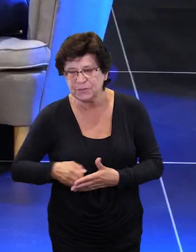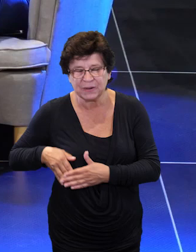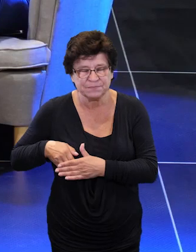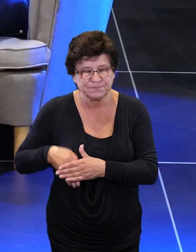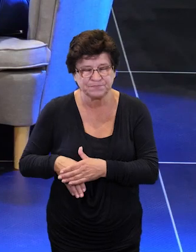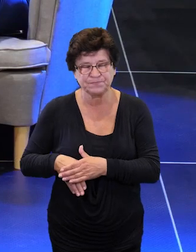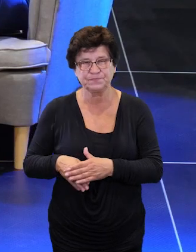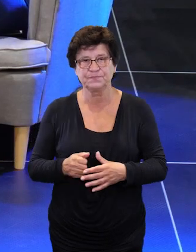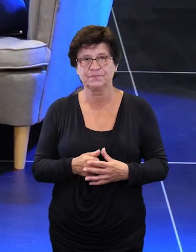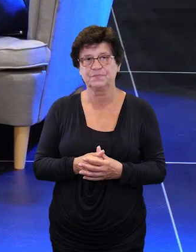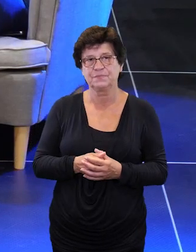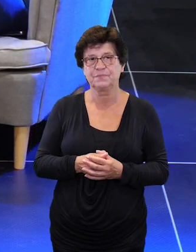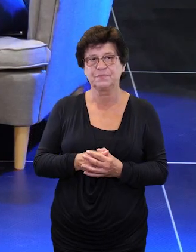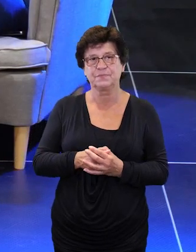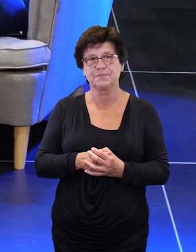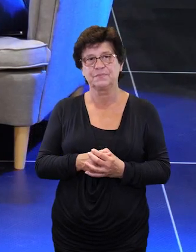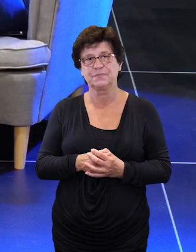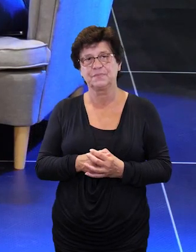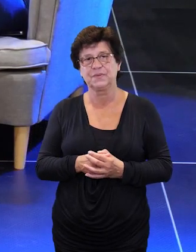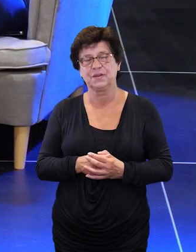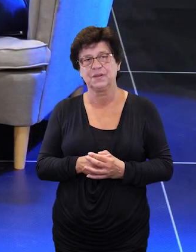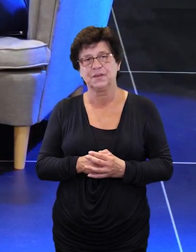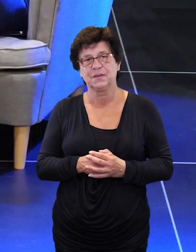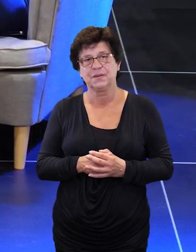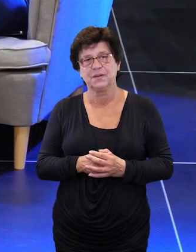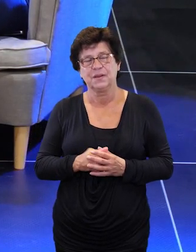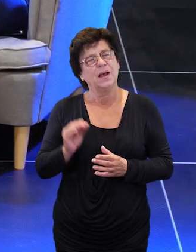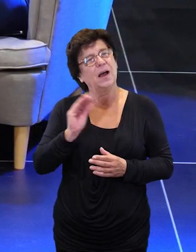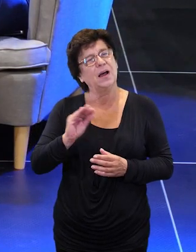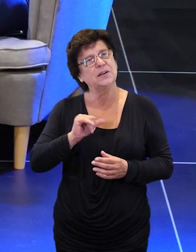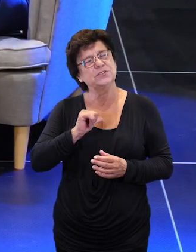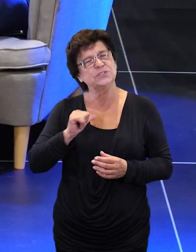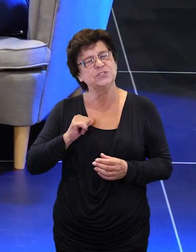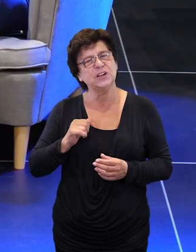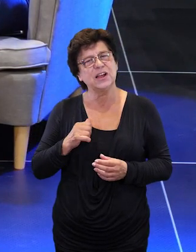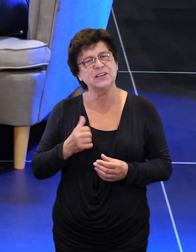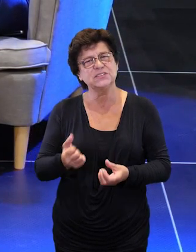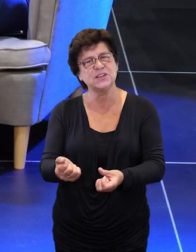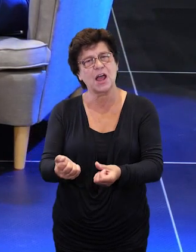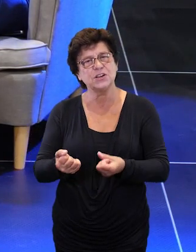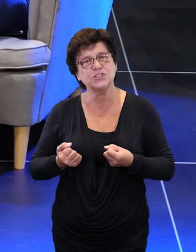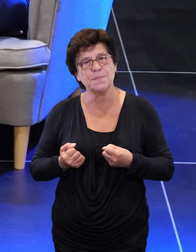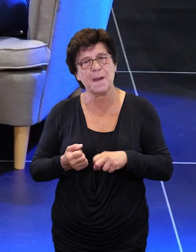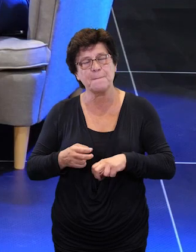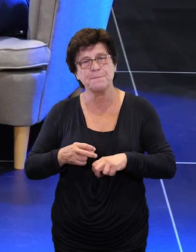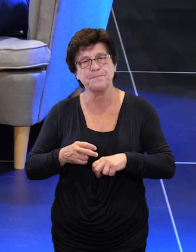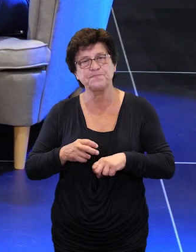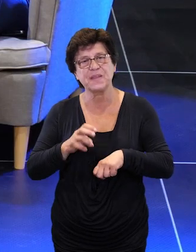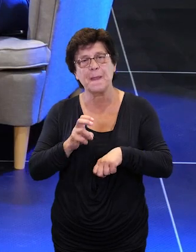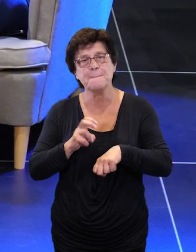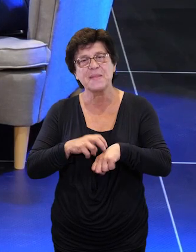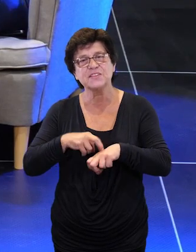Jeszcze zatrzymam się nad medycyną naturalną.